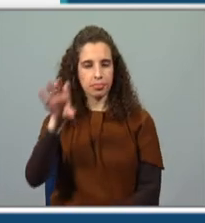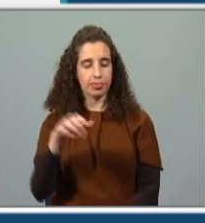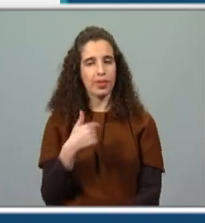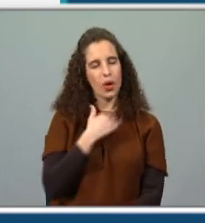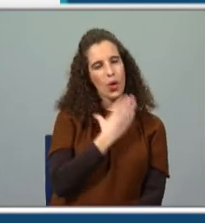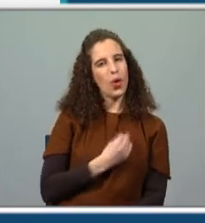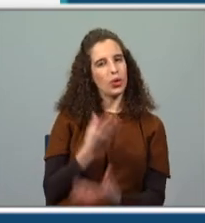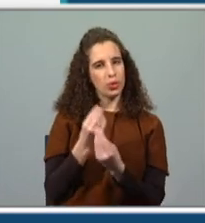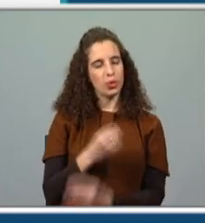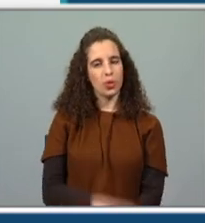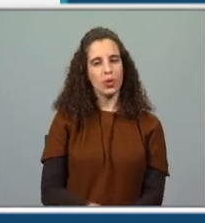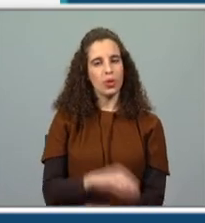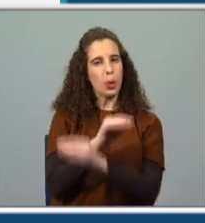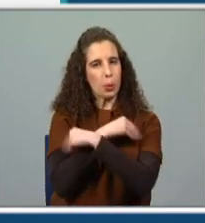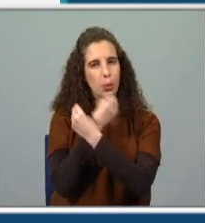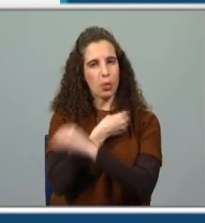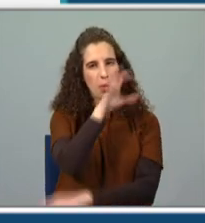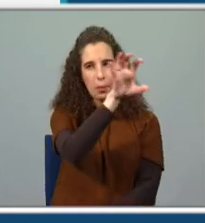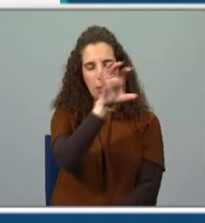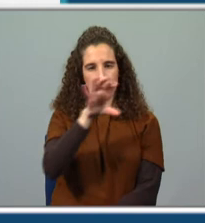gosto muito de bandas de desenhar 我真的很喜歡卡通樂隊